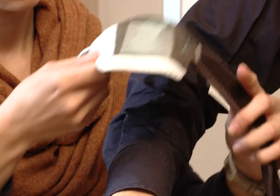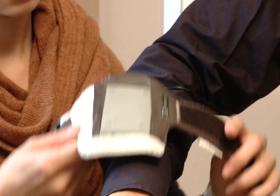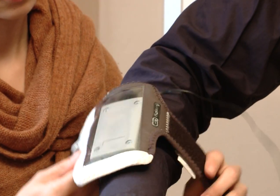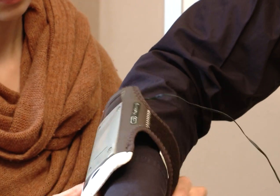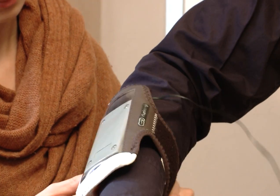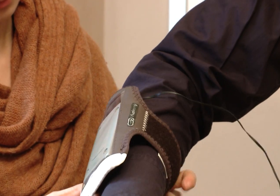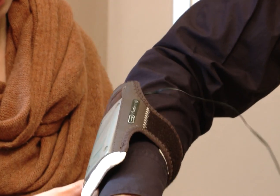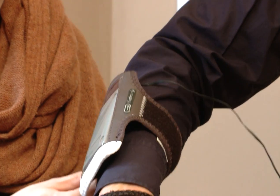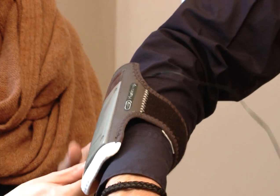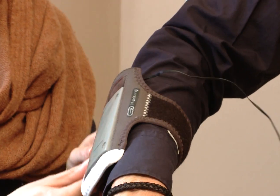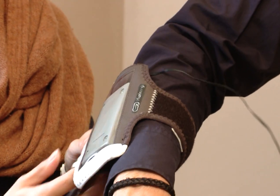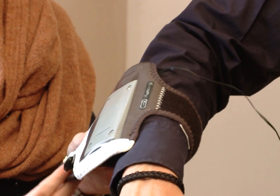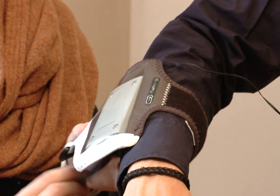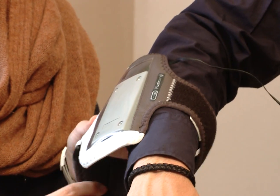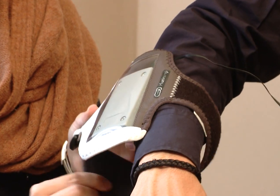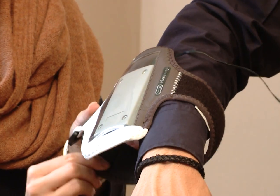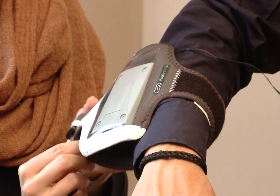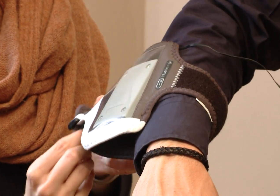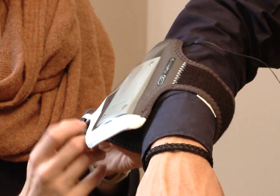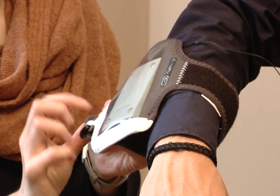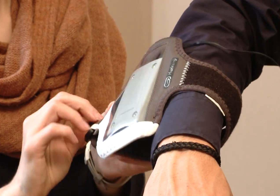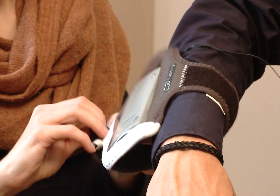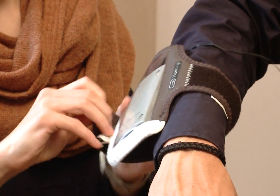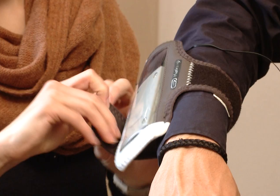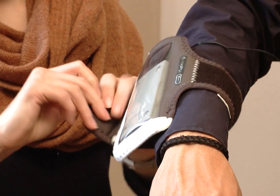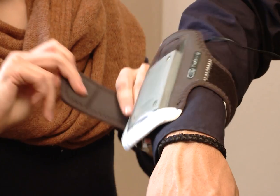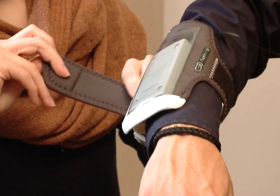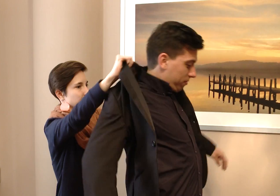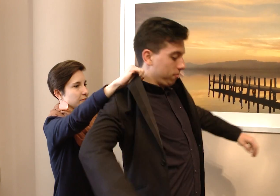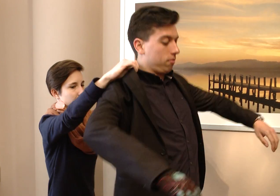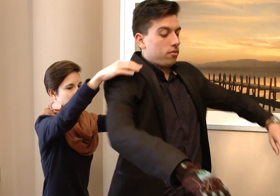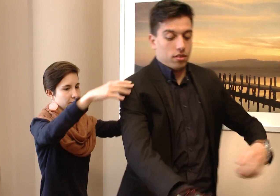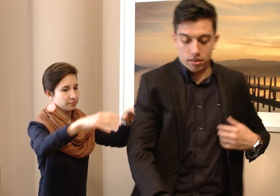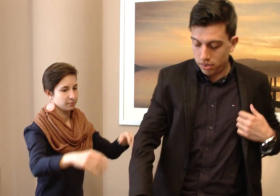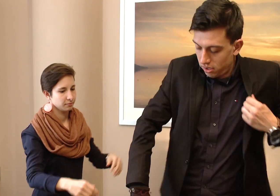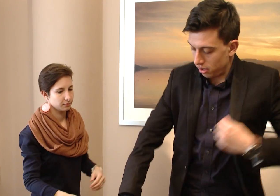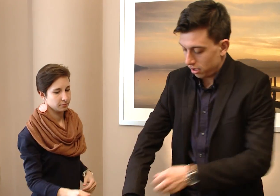A kesztyűt úgy terveztük, hogy használata ergonomikus és kényelmes legyen, ne igényeljen betanulást.